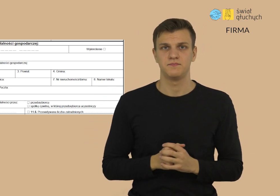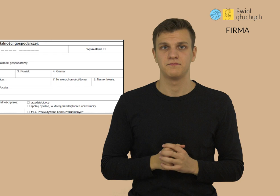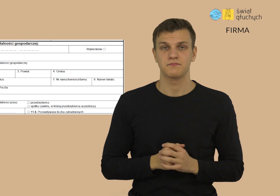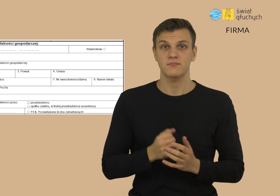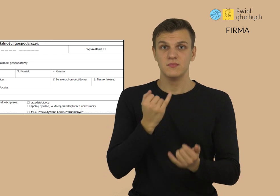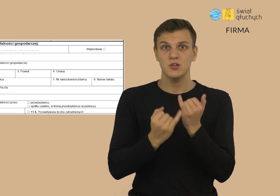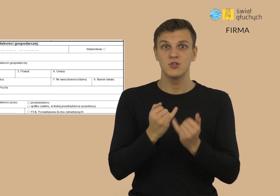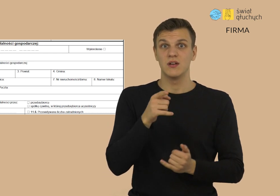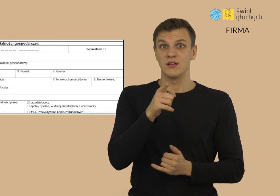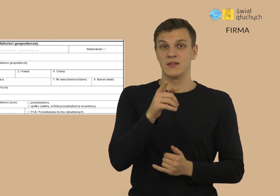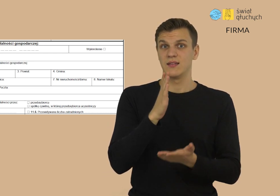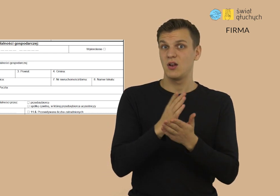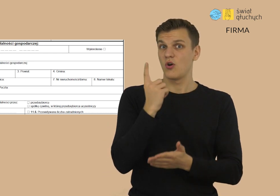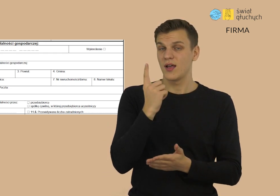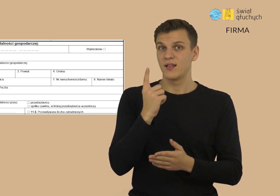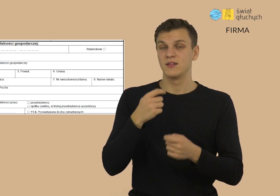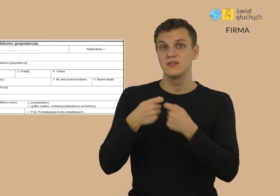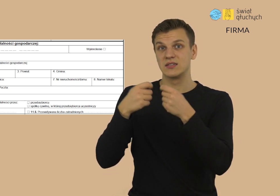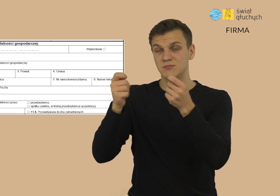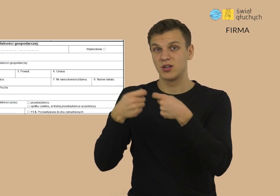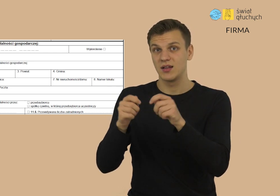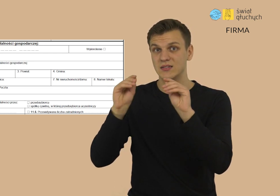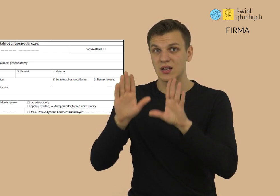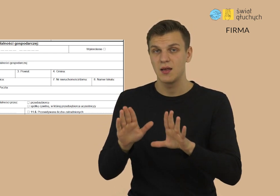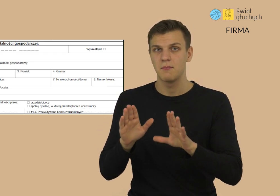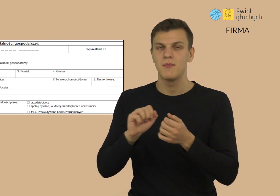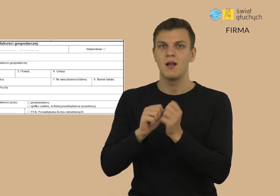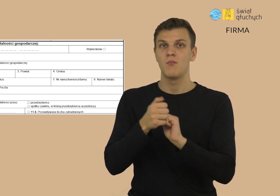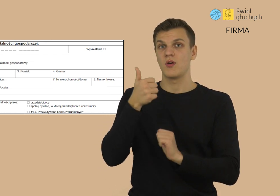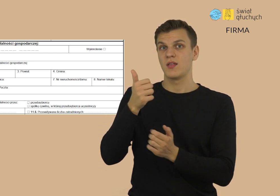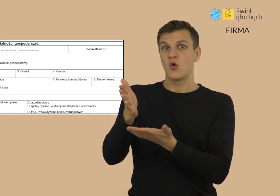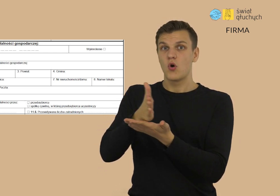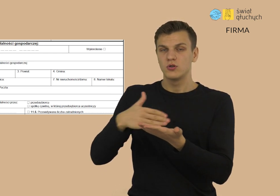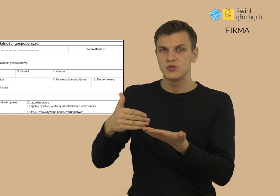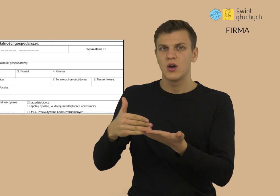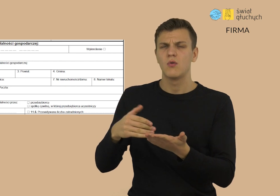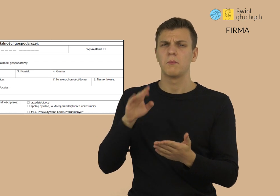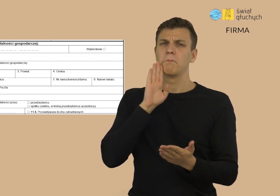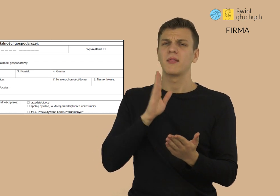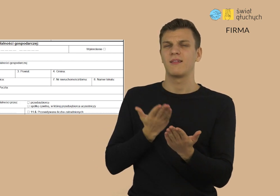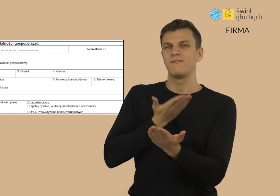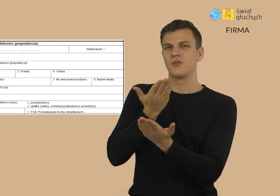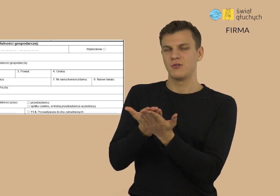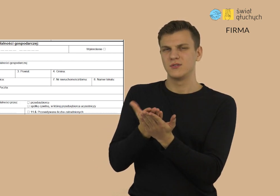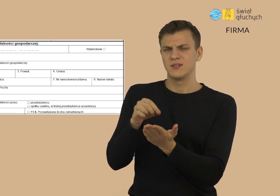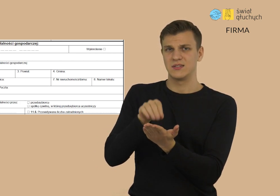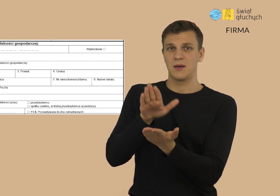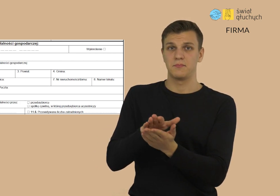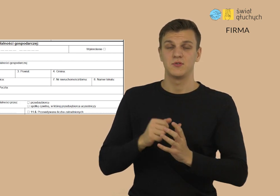Jeśli posiadasz tylko jedną dodatkową lokalizację, zapisz ją tutaj,